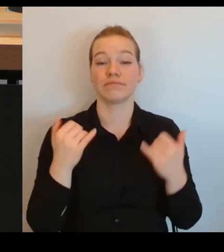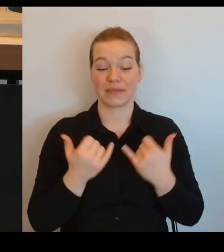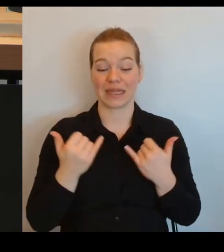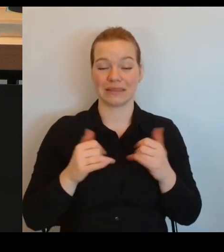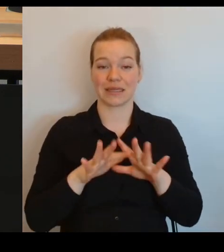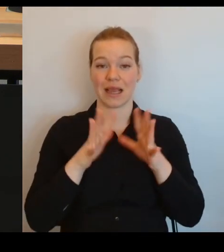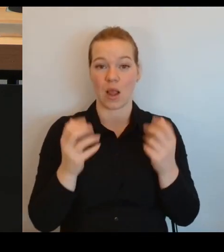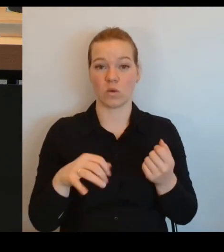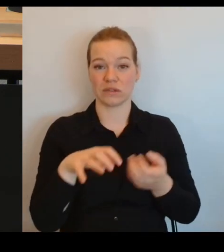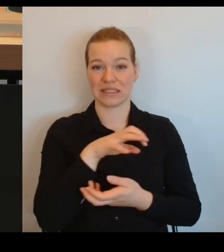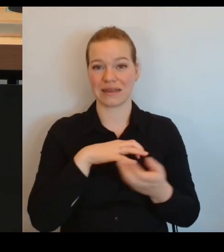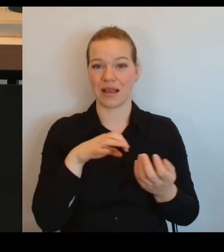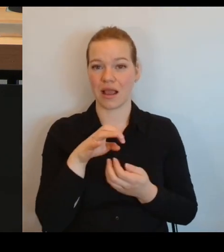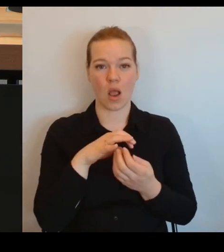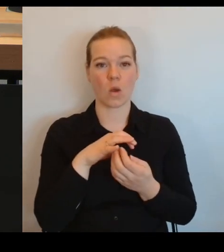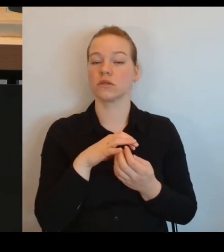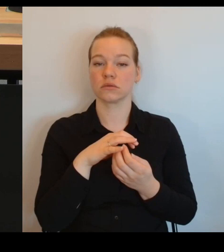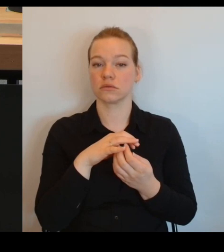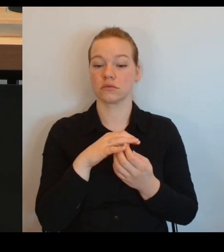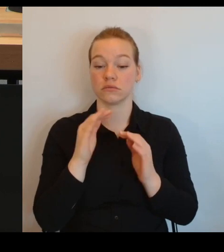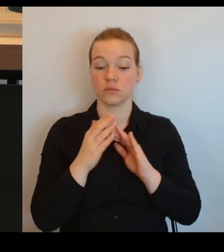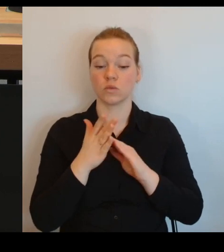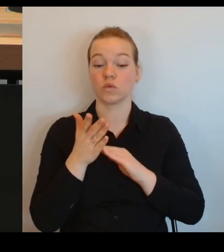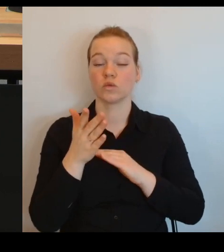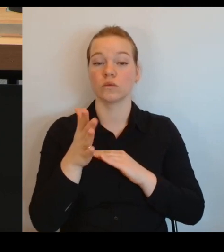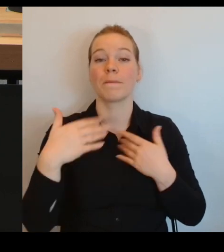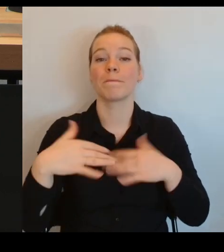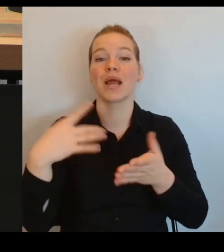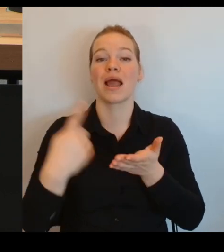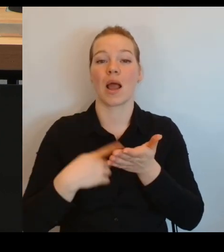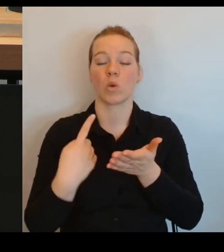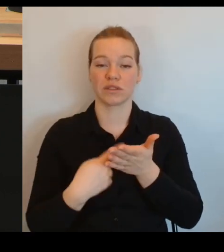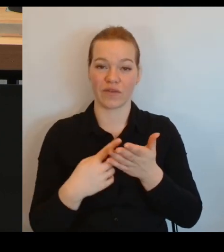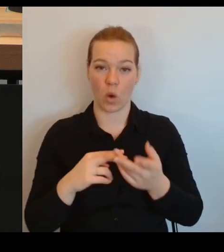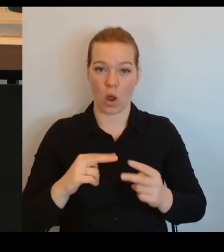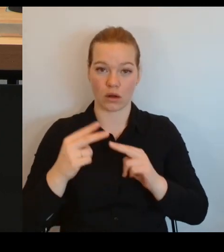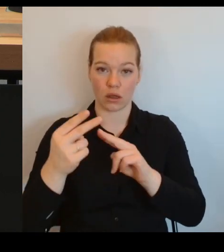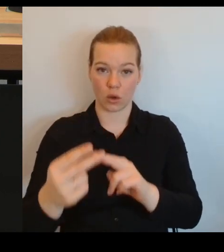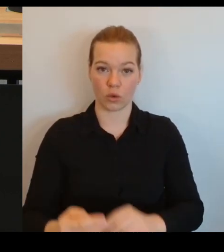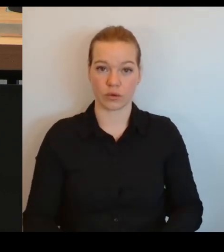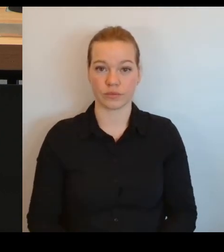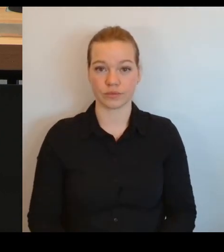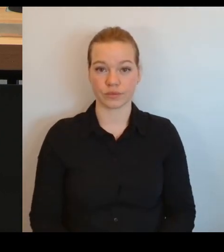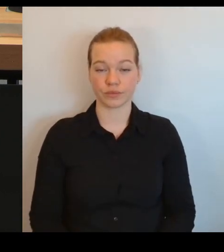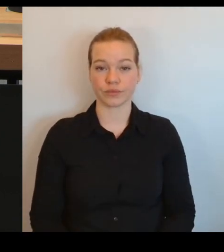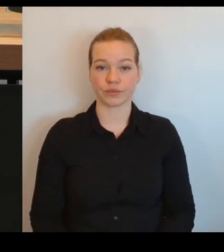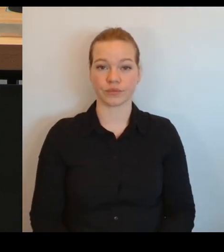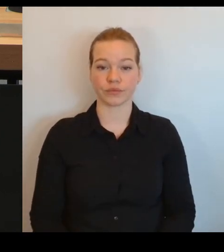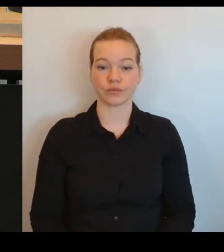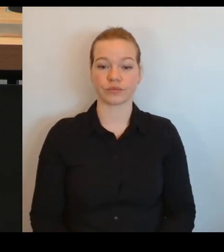Um einen verfassungskonformen Haushalt aufzustellen, müsste das Land zusätzlich weitere 3 Milliarden € pro Jahr einsparen